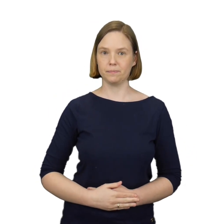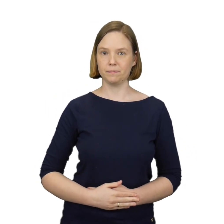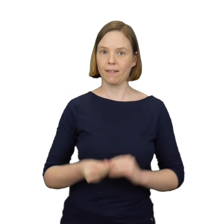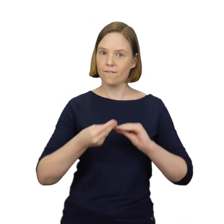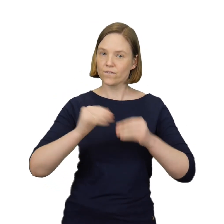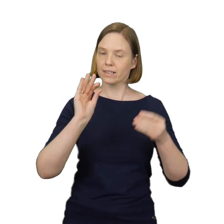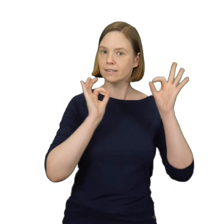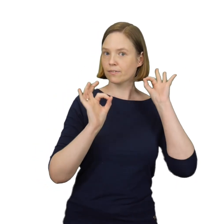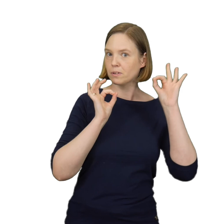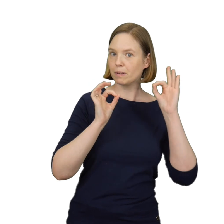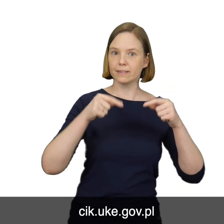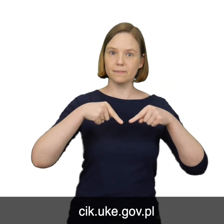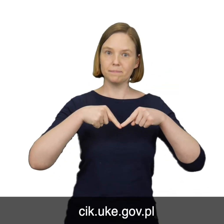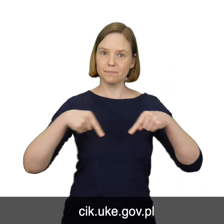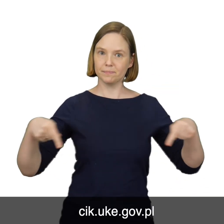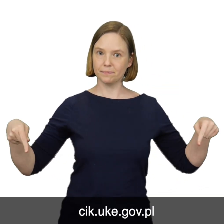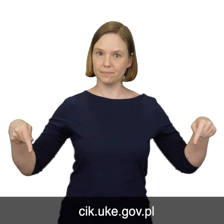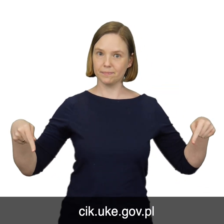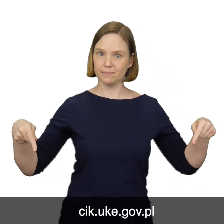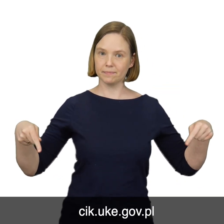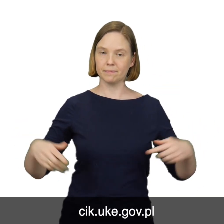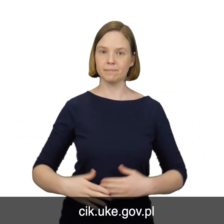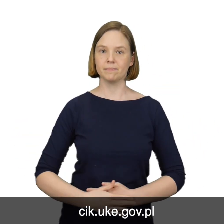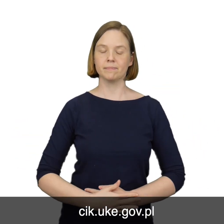Więcej informacji na stronie: